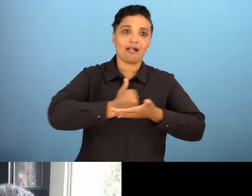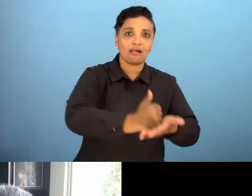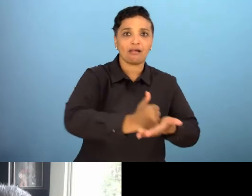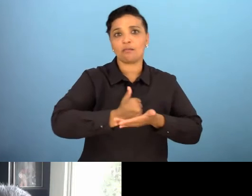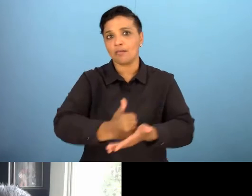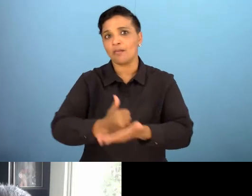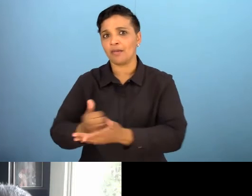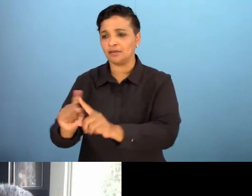También las redes sociales y de asistencia intervinieron y ayudaron a muchas